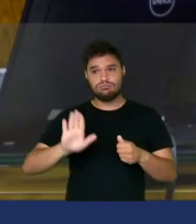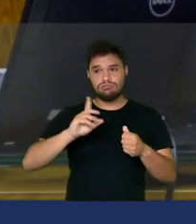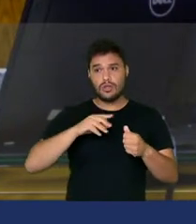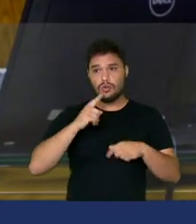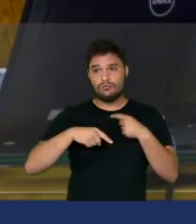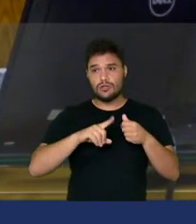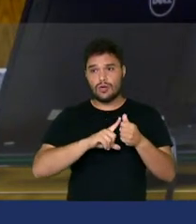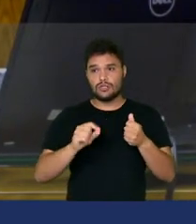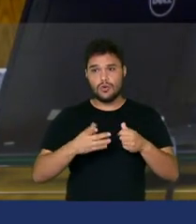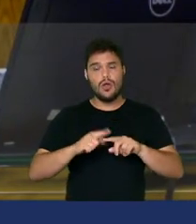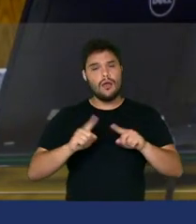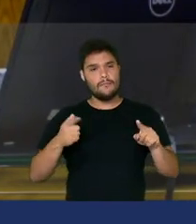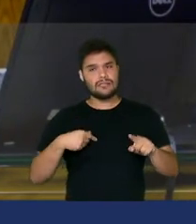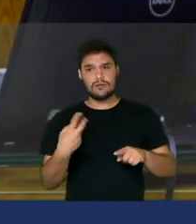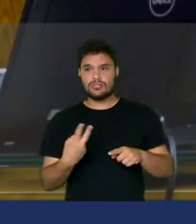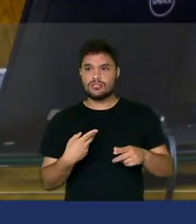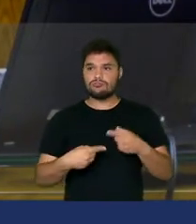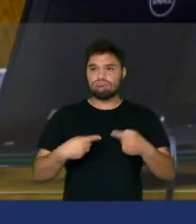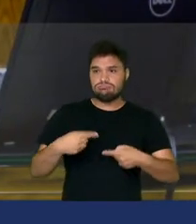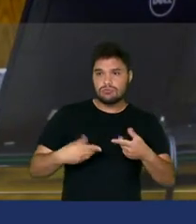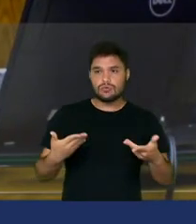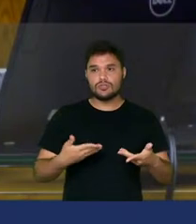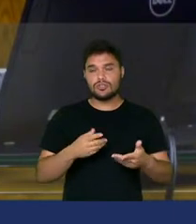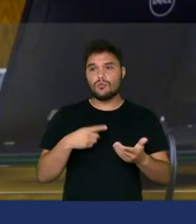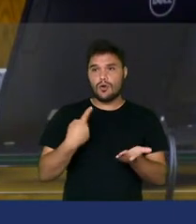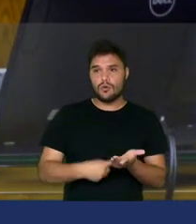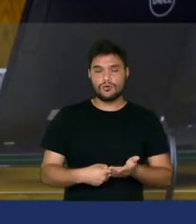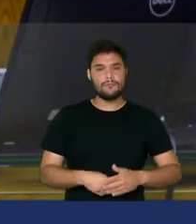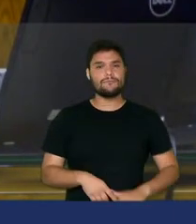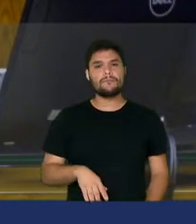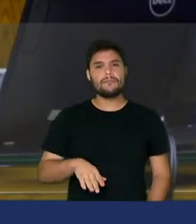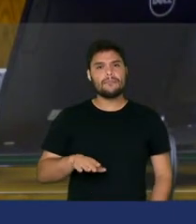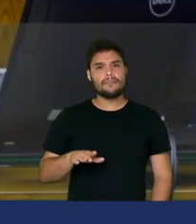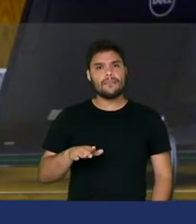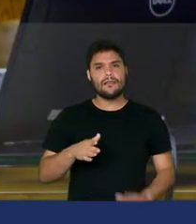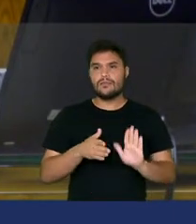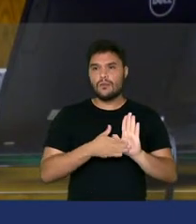É INCABÍVEL . NÃO FUNDAMENTO NESSE ARTIGO, PARA